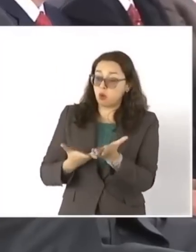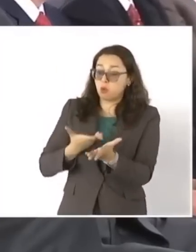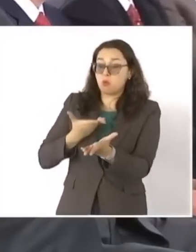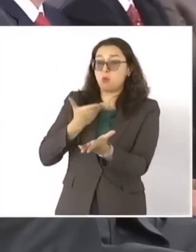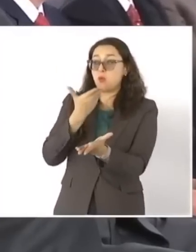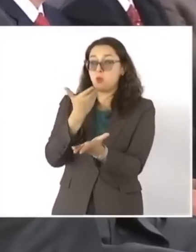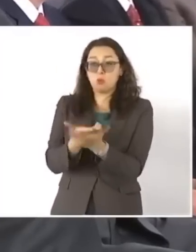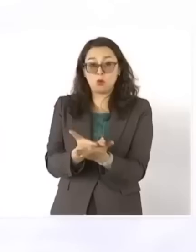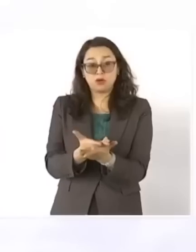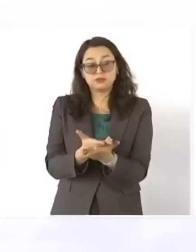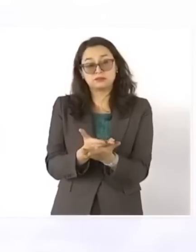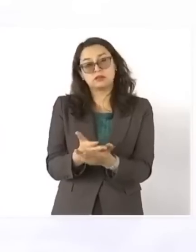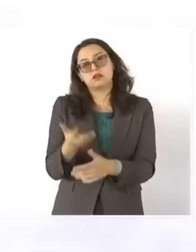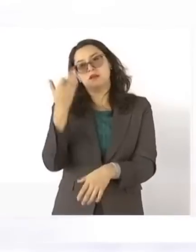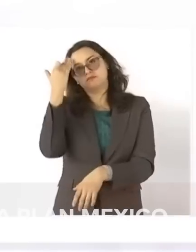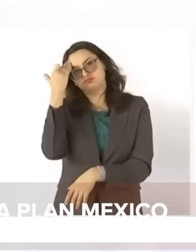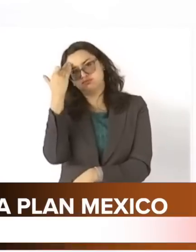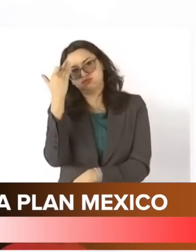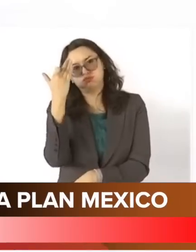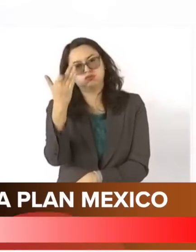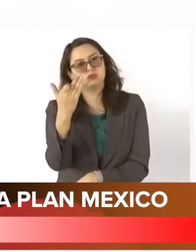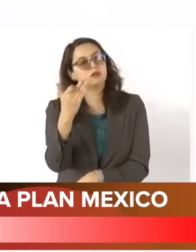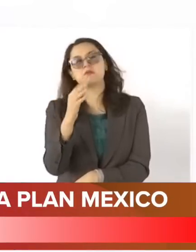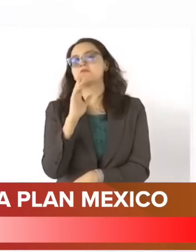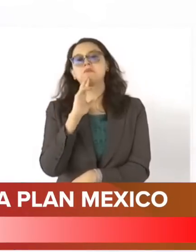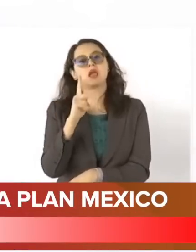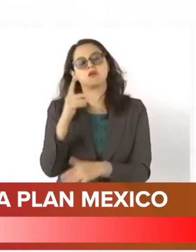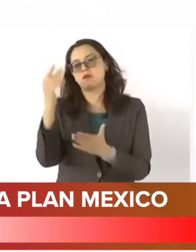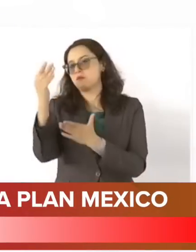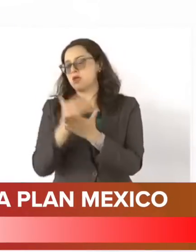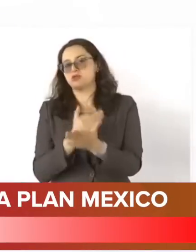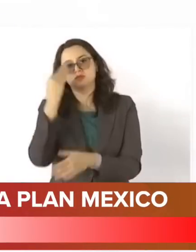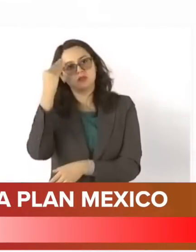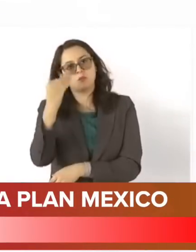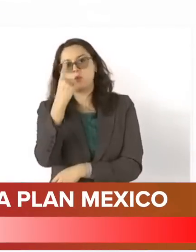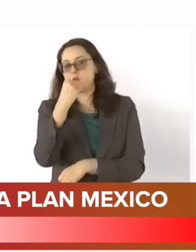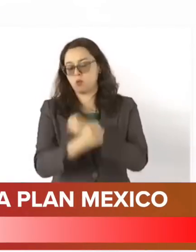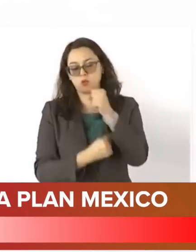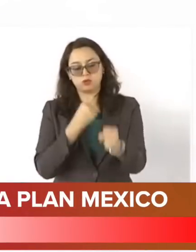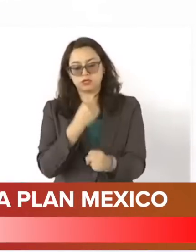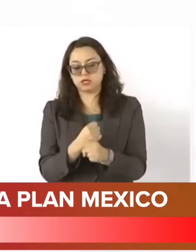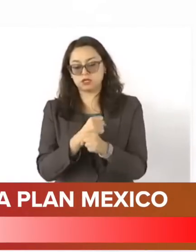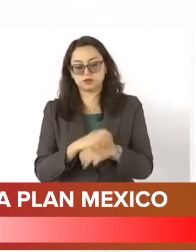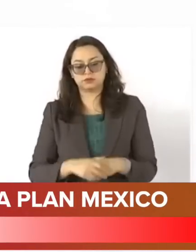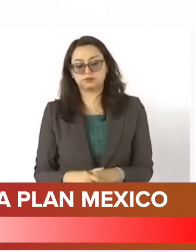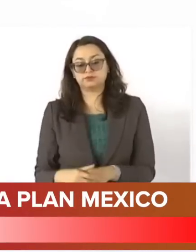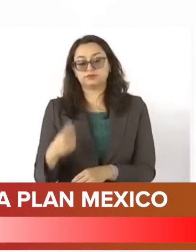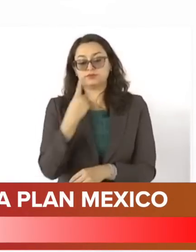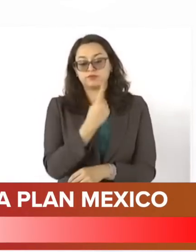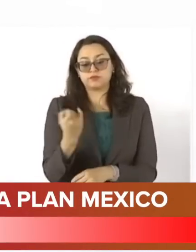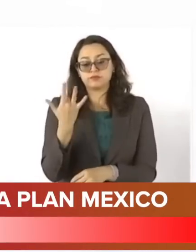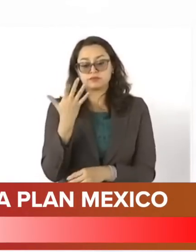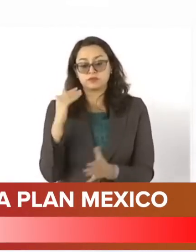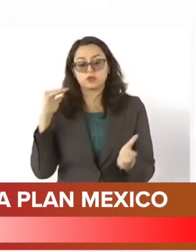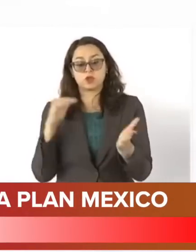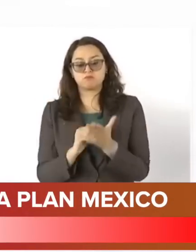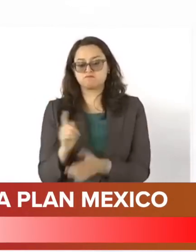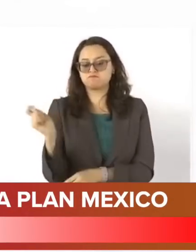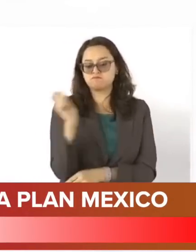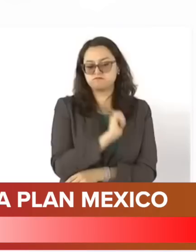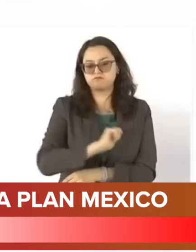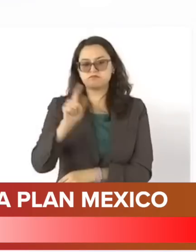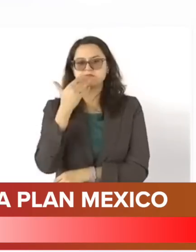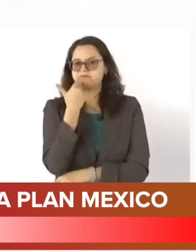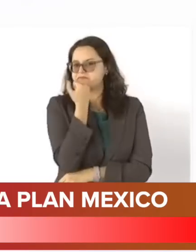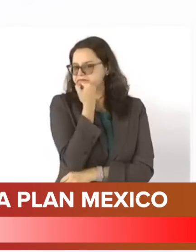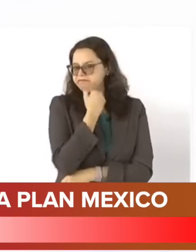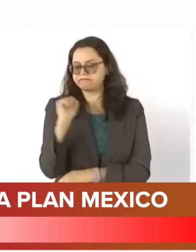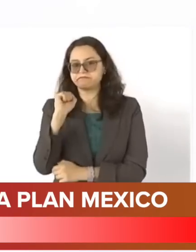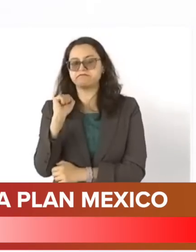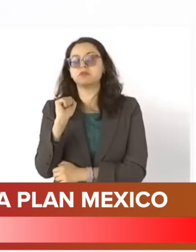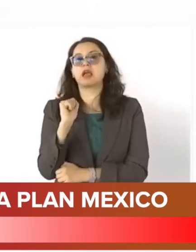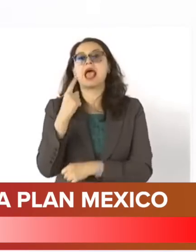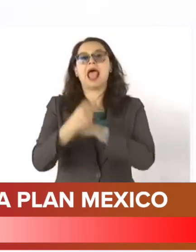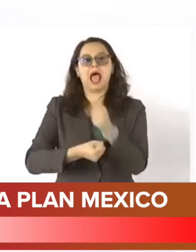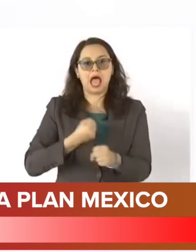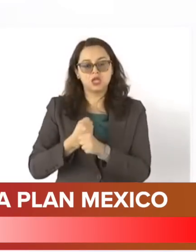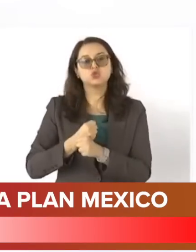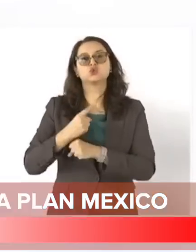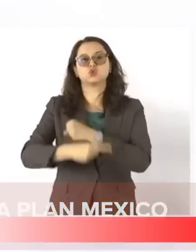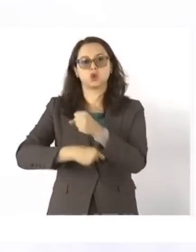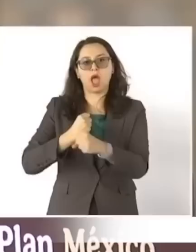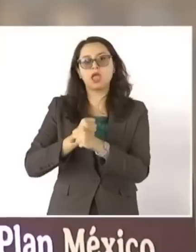un año y si podemos menos 150,000 profesionistas y técnicos anuales adicionales a los que ya se